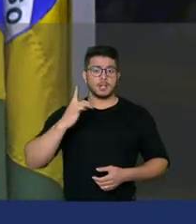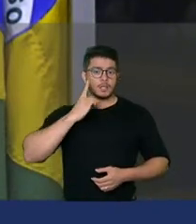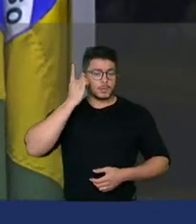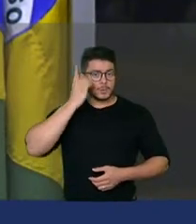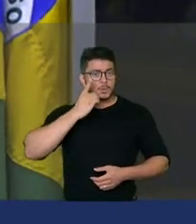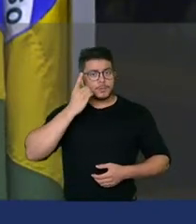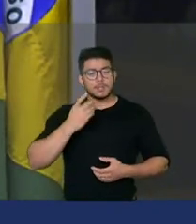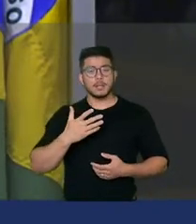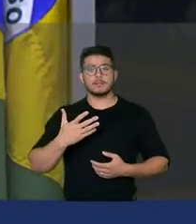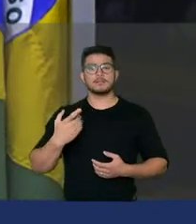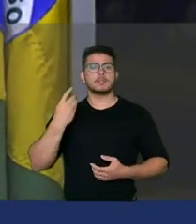UM DEBATE, ELE... EU NÃO SEI SE TEM ISSO NO REGIMENTO MAS